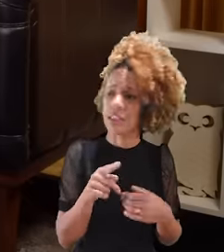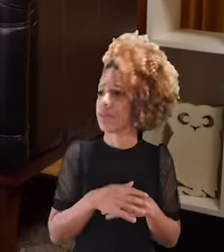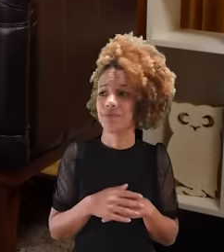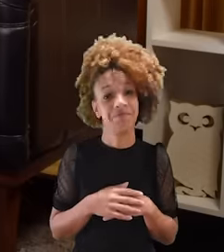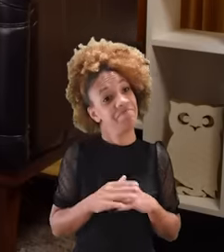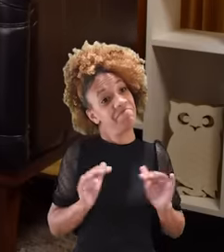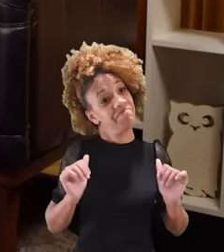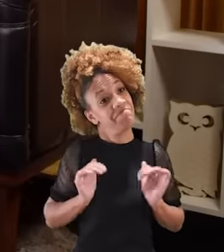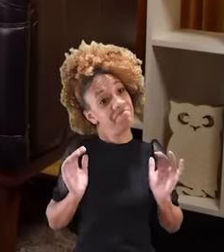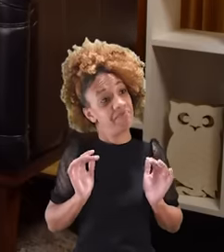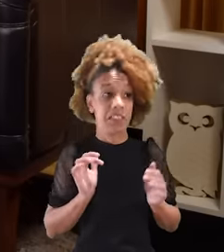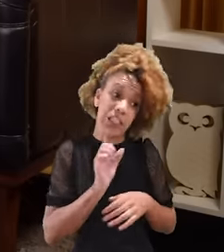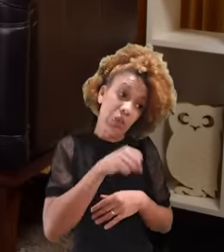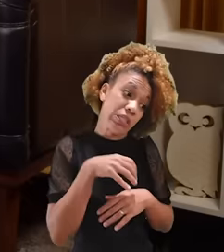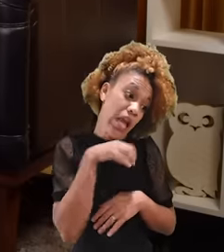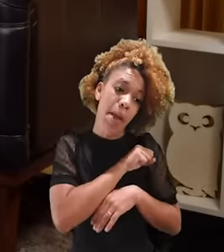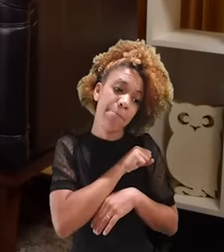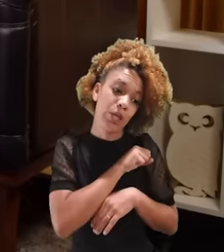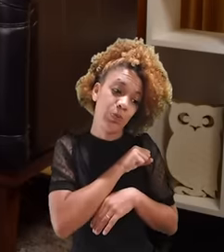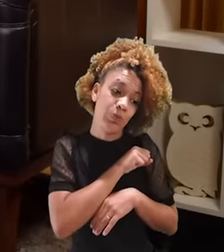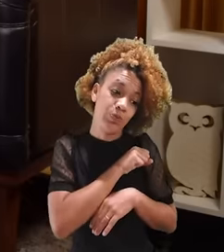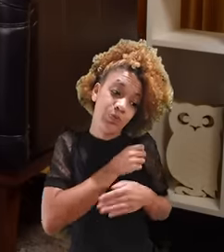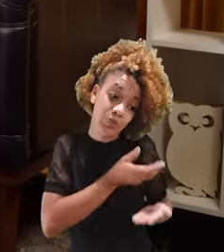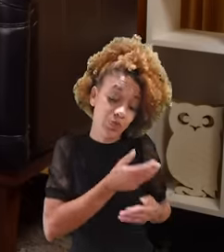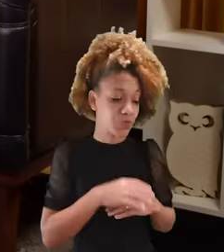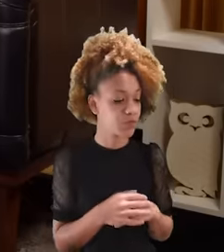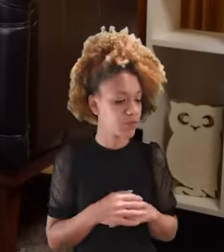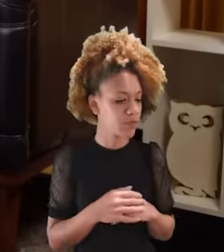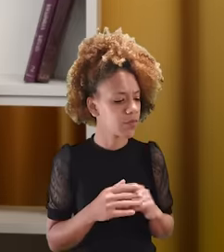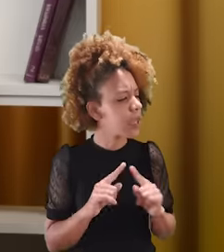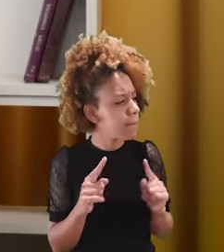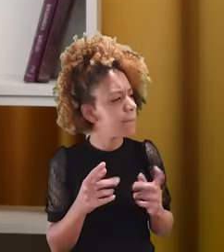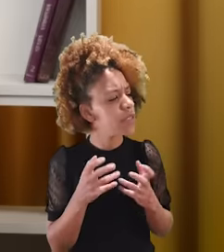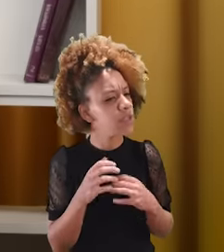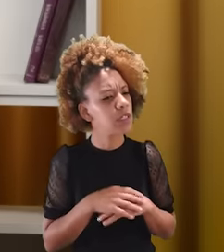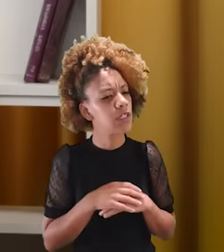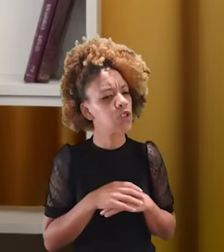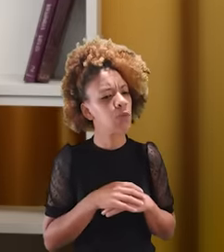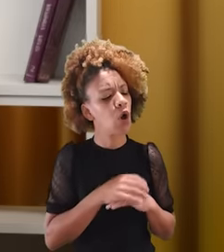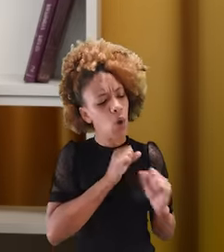você deu um s muito rápido né cara eu queria fazer um episódio só sobre o poder do não que a gente